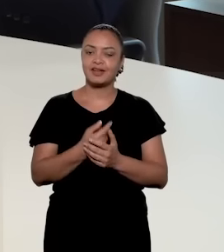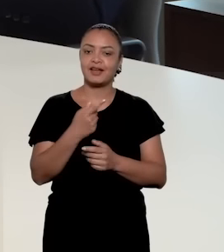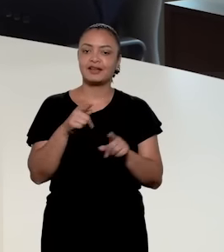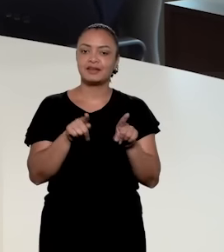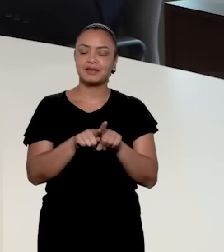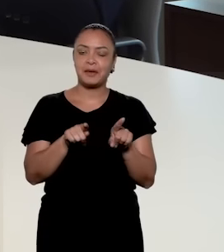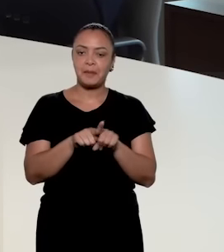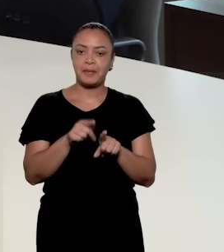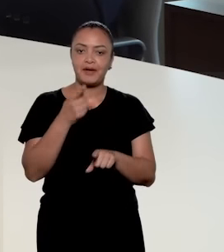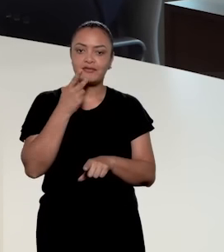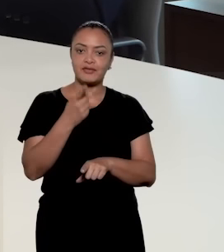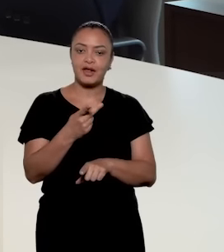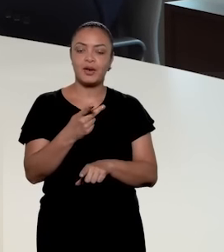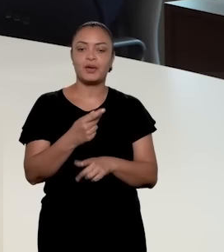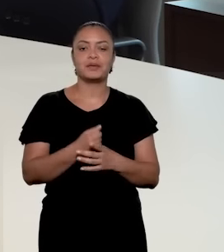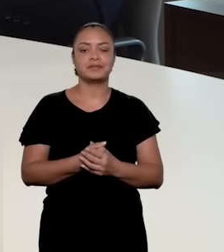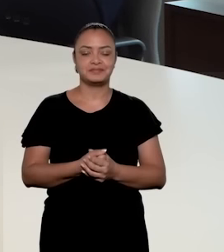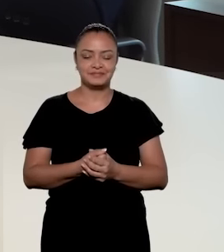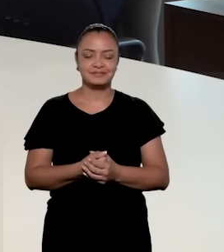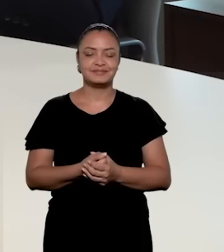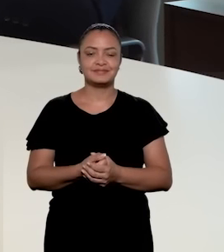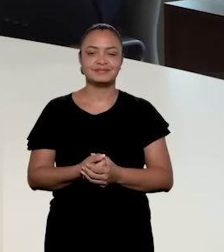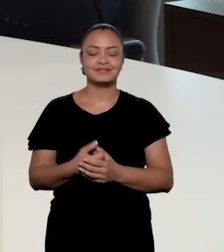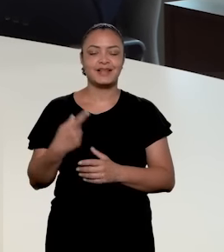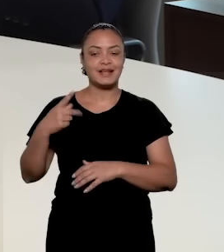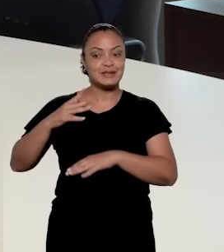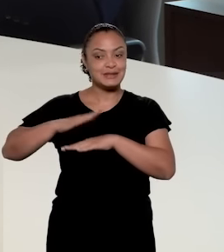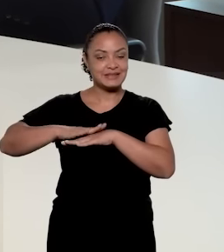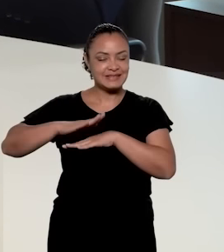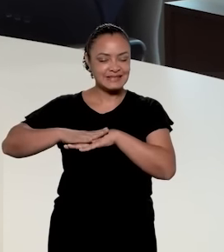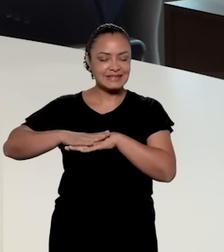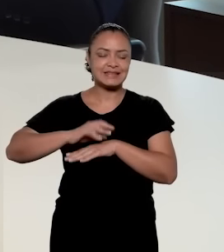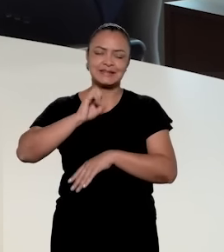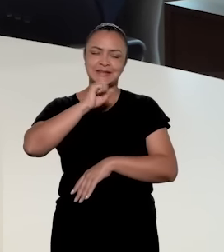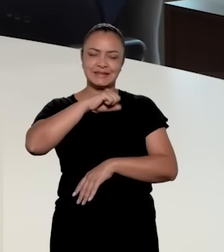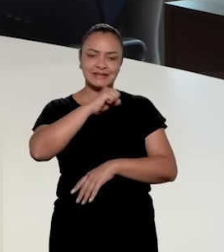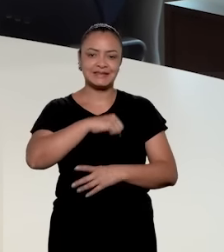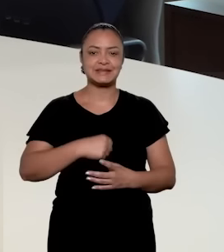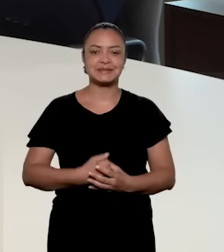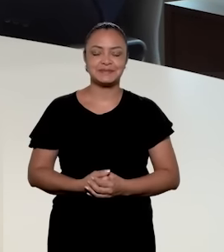O senhor já fez a sua versão de La Vie en Rose, da Piaf.